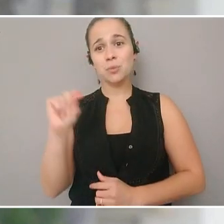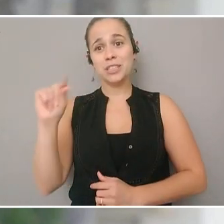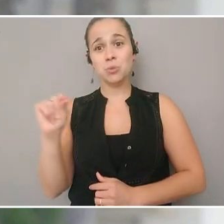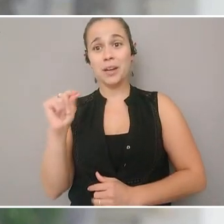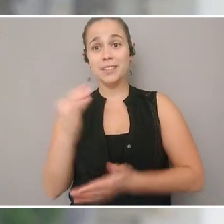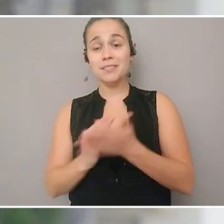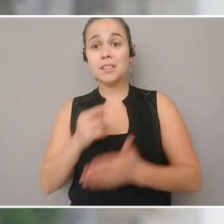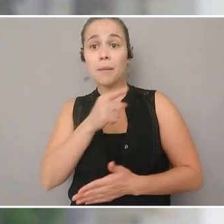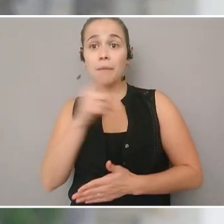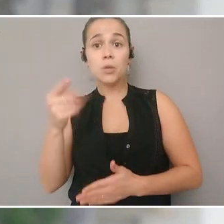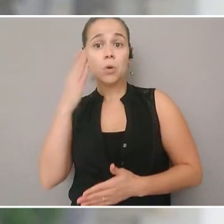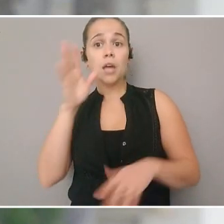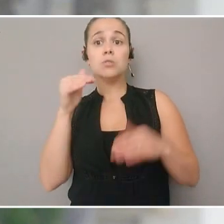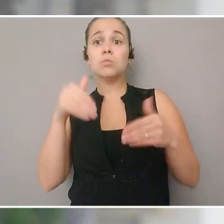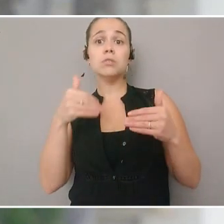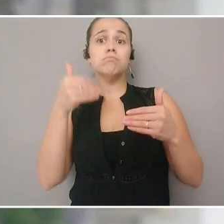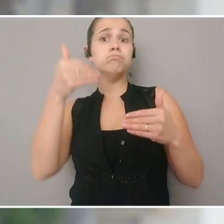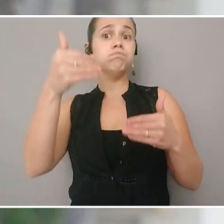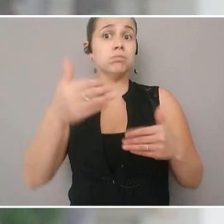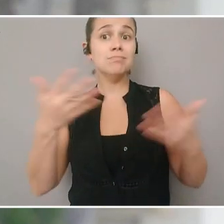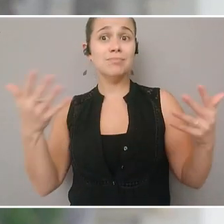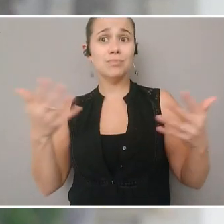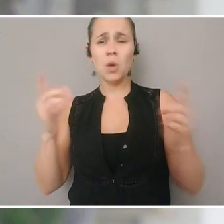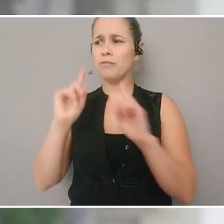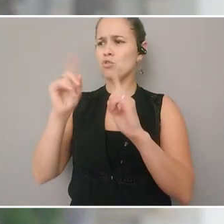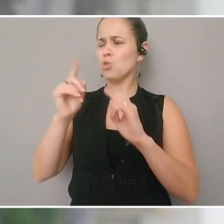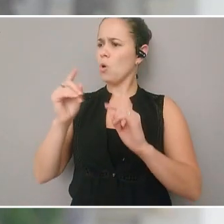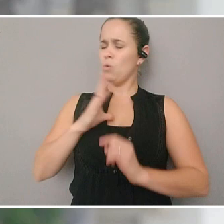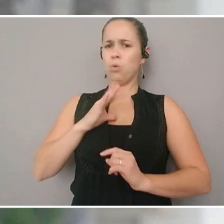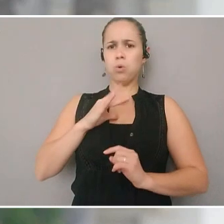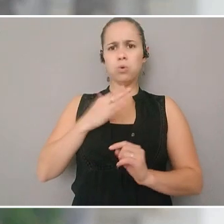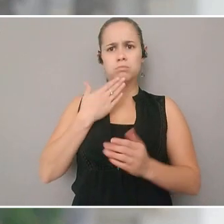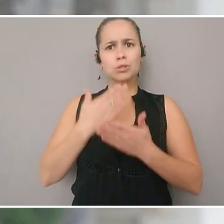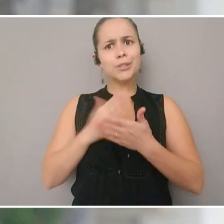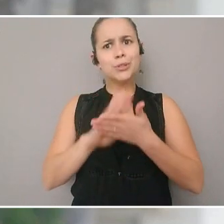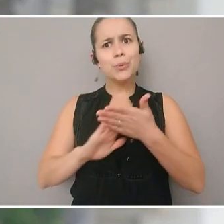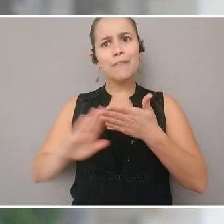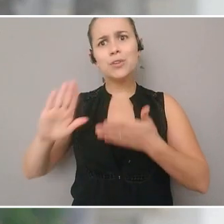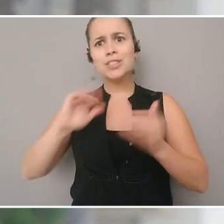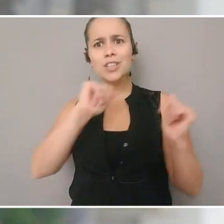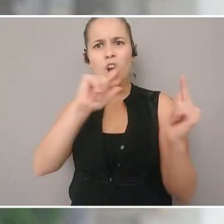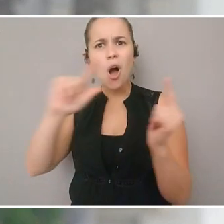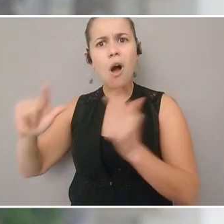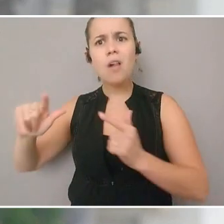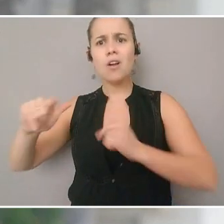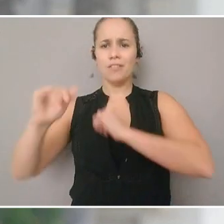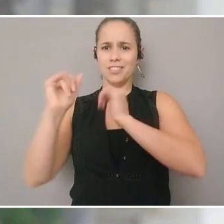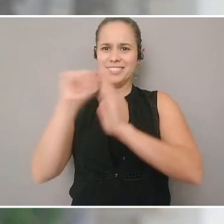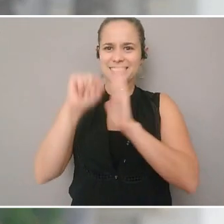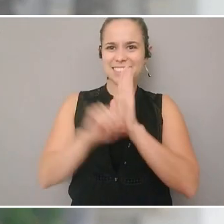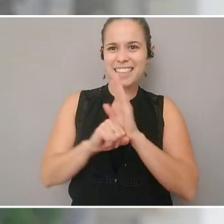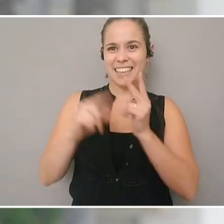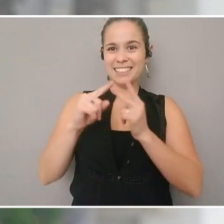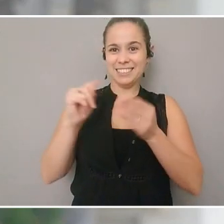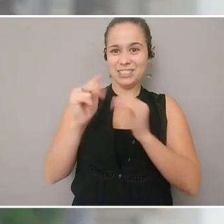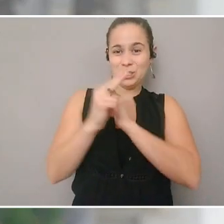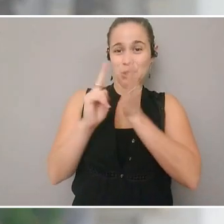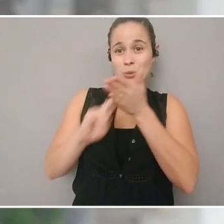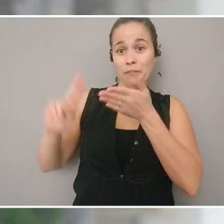se trasladarán a buenas universidades a través del estado y en todo el país.